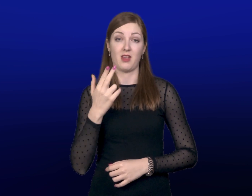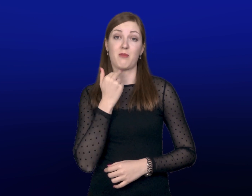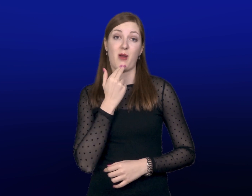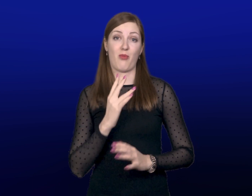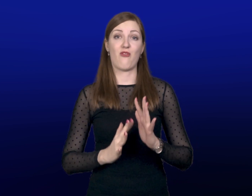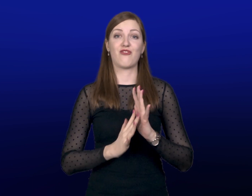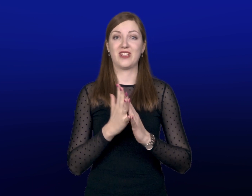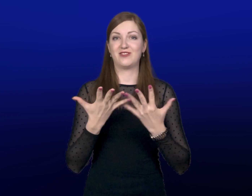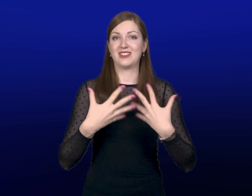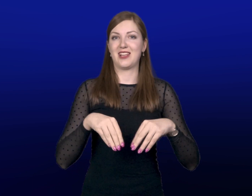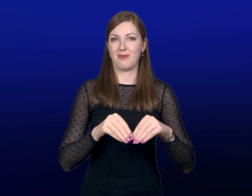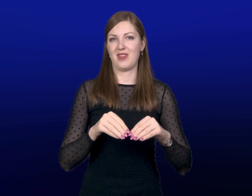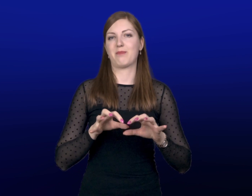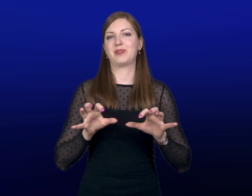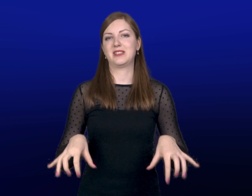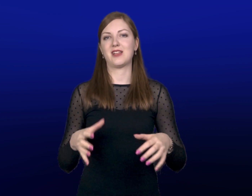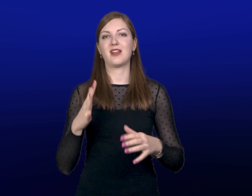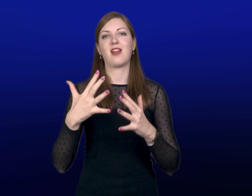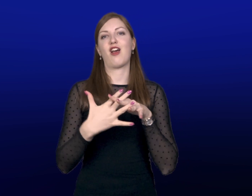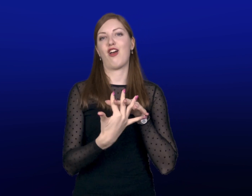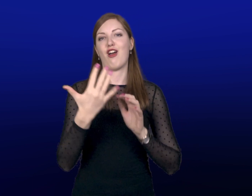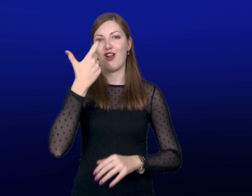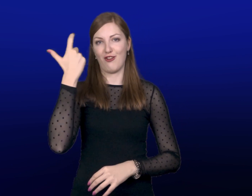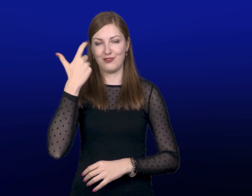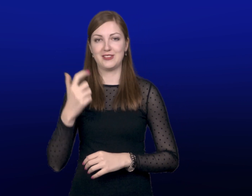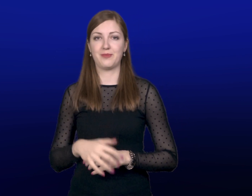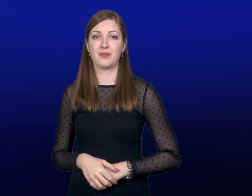в семье председателя колхоза.